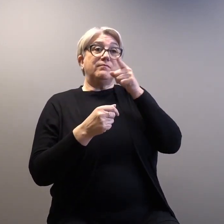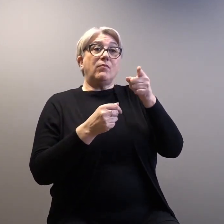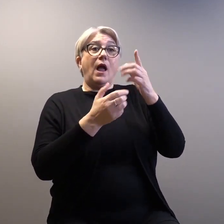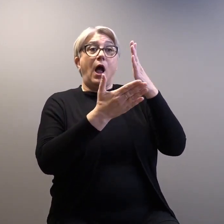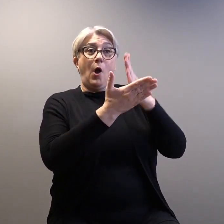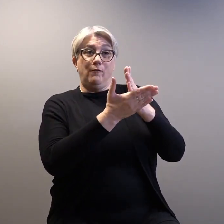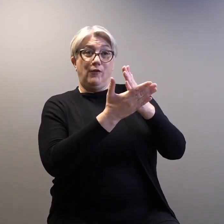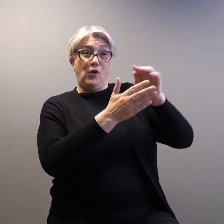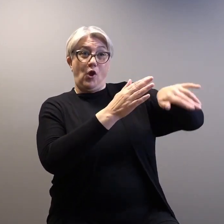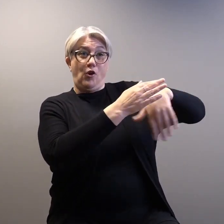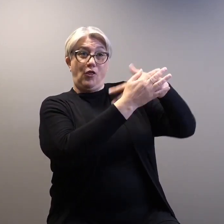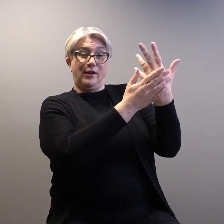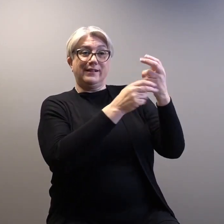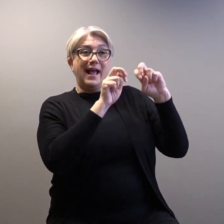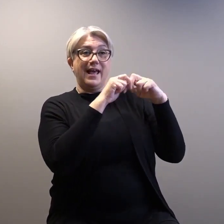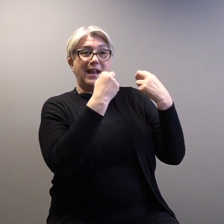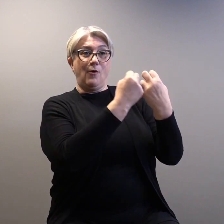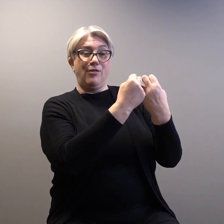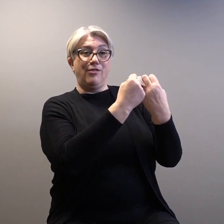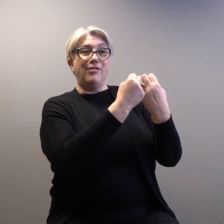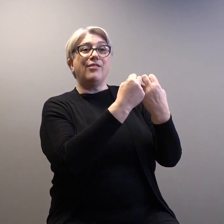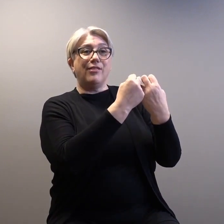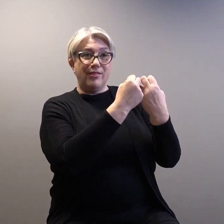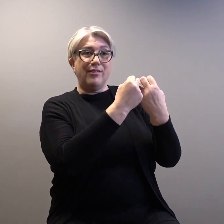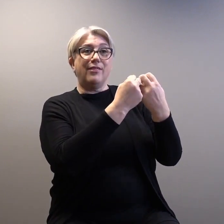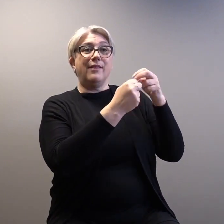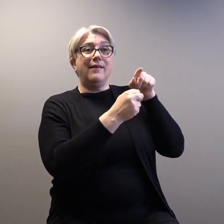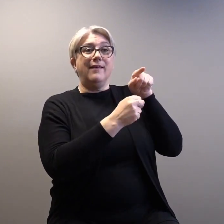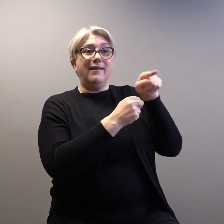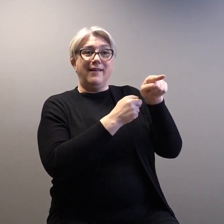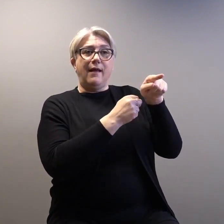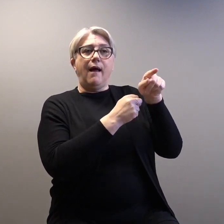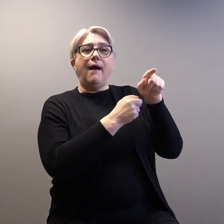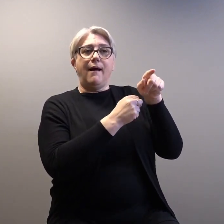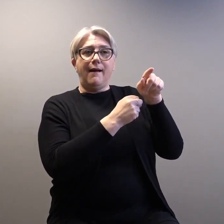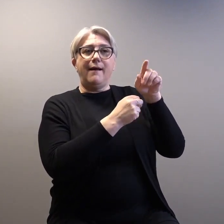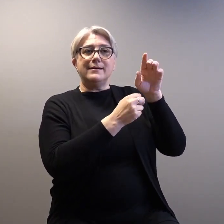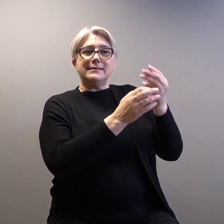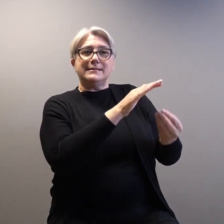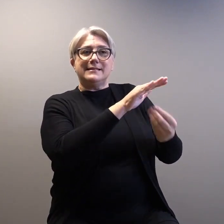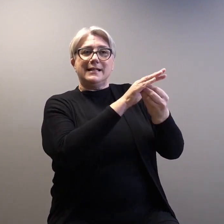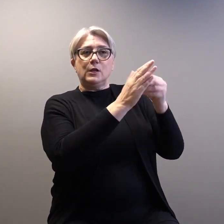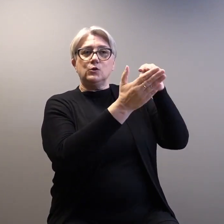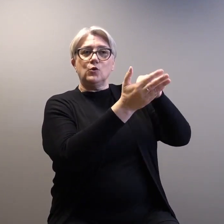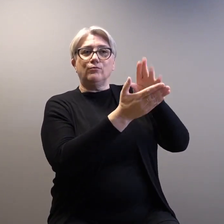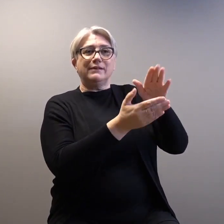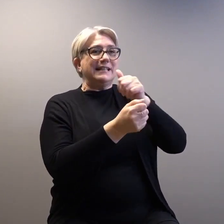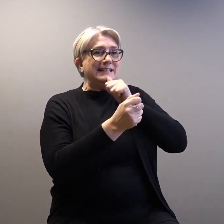Ákvörðun Norðurlandaráðs um að styrkja stöðu íslensks